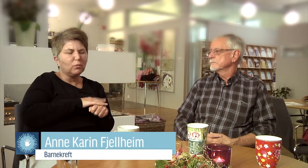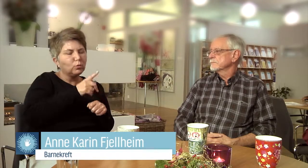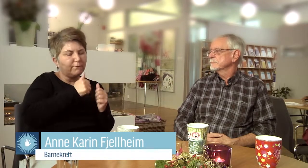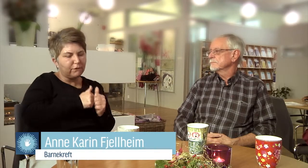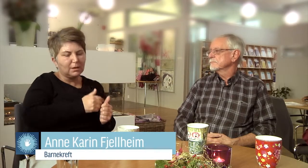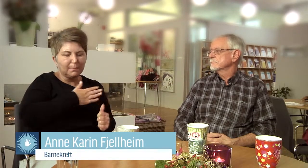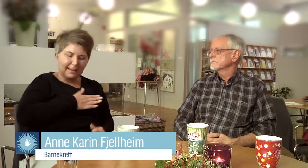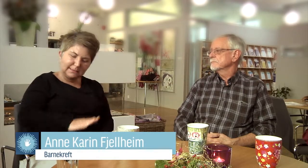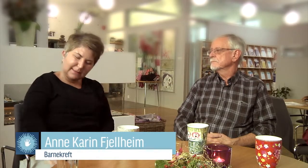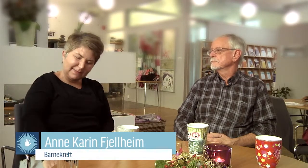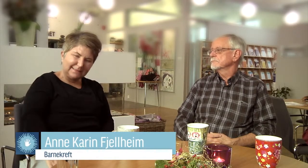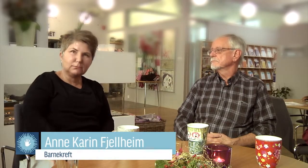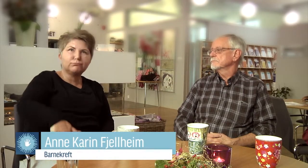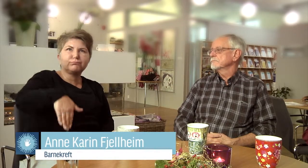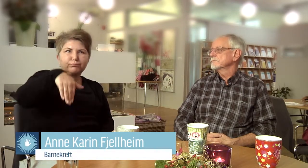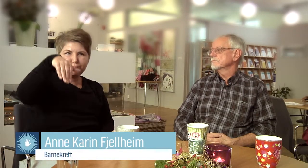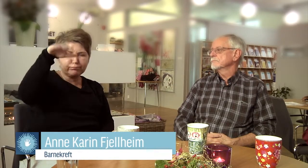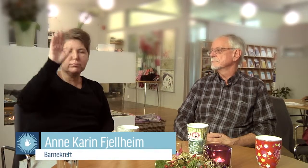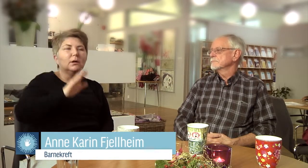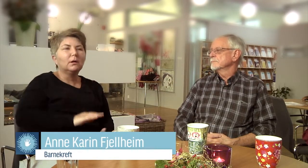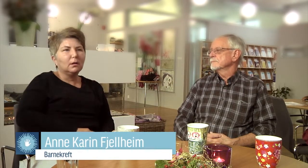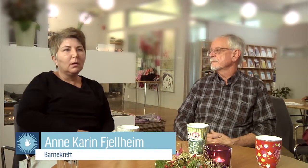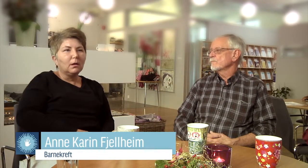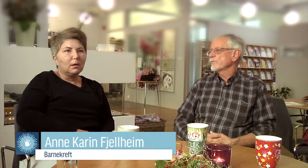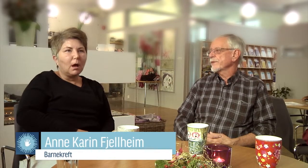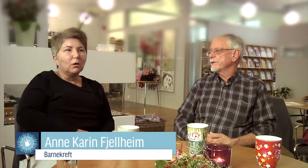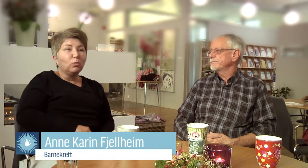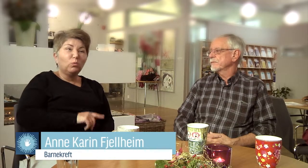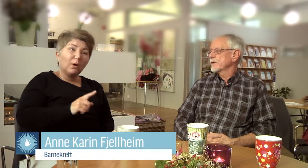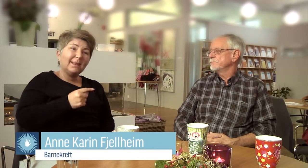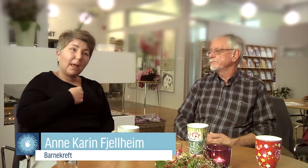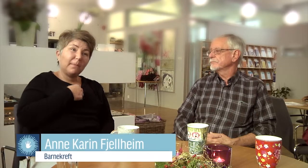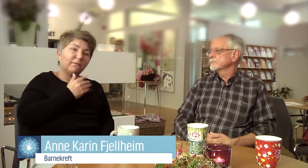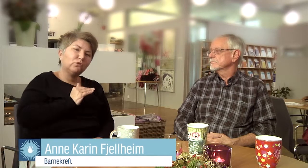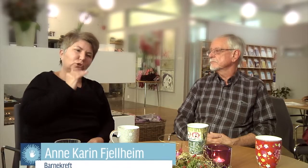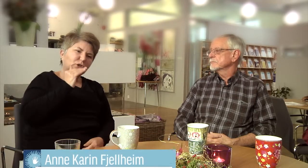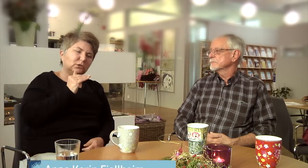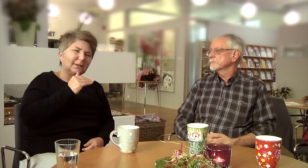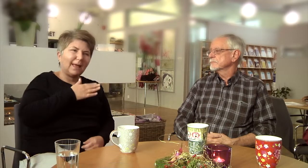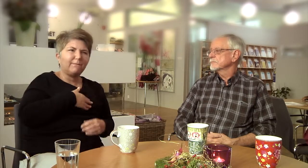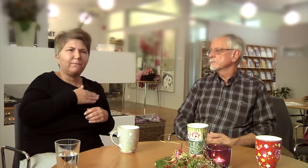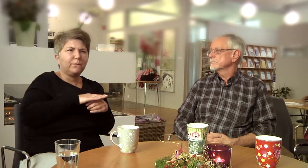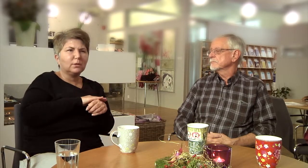Det er min mor som har vært min nærmeste pårørende, - og som har fulgt meg hele veien helt siden jeg var liten.